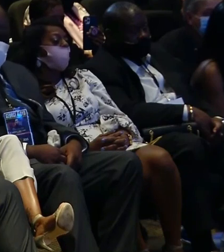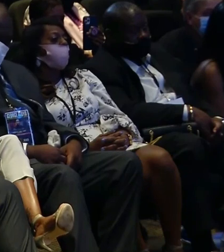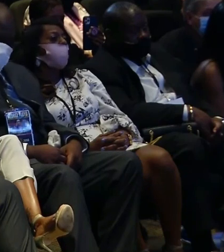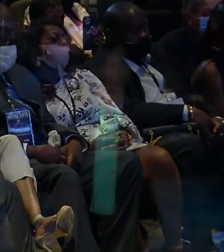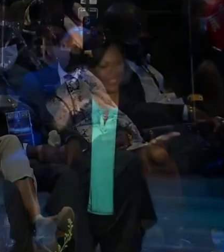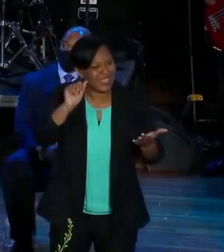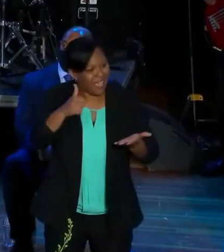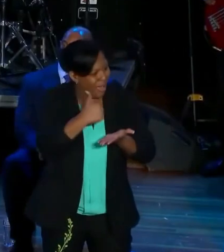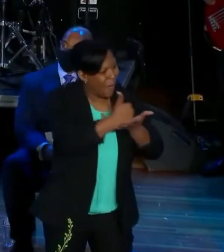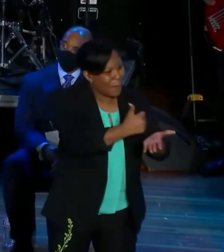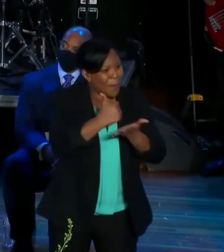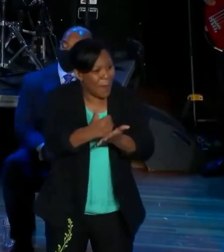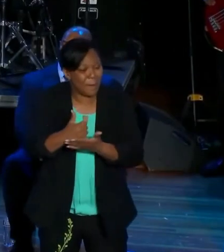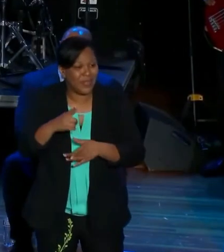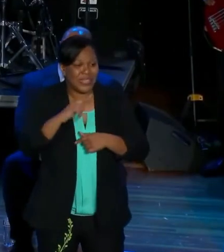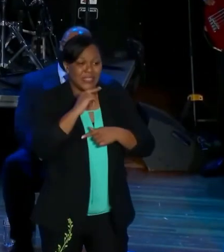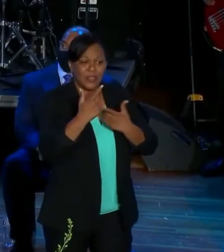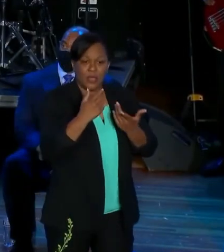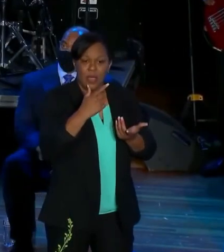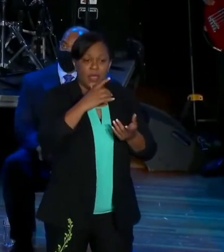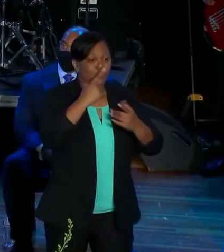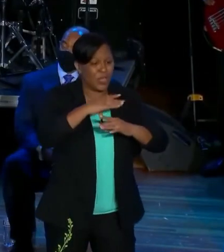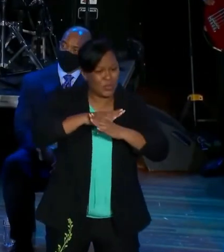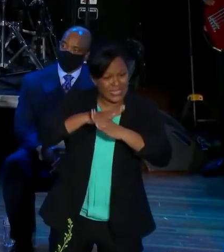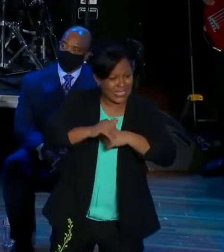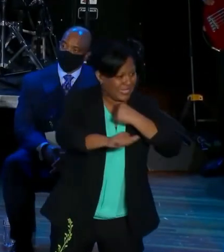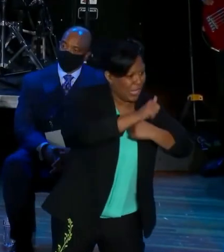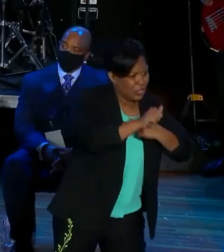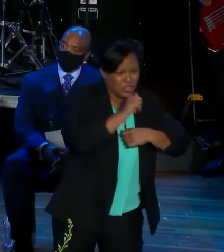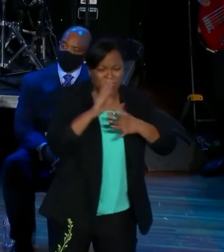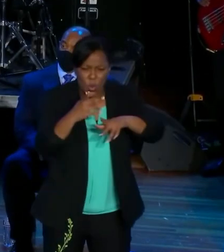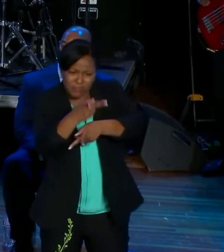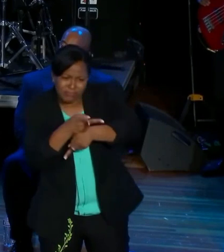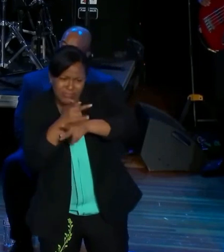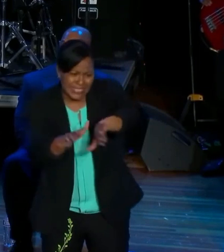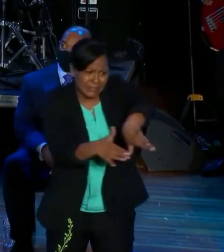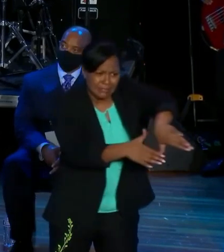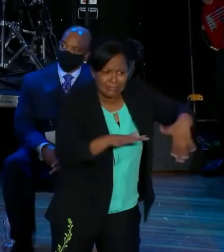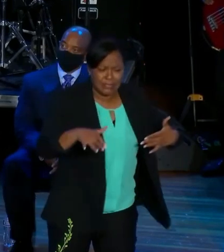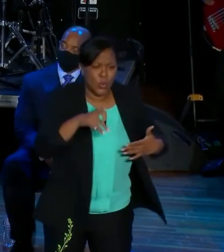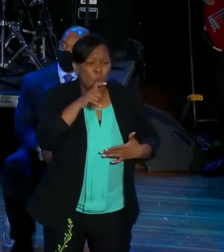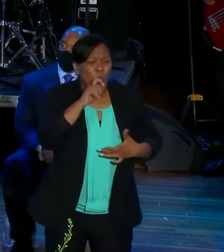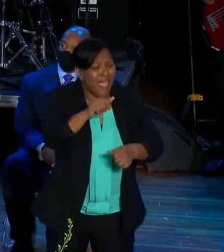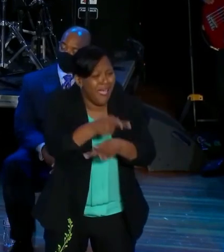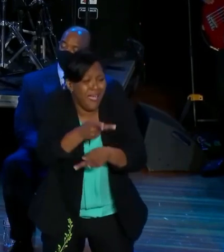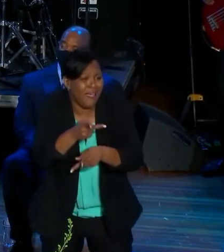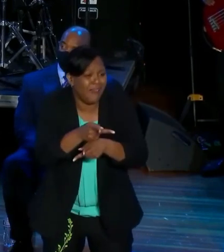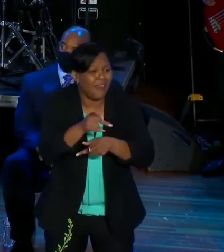Den enda som garanterade att det fanns mat på bordet var - vår mor Jag vet varför George ropade på "mamma"